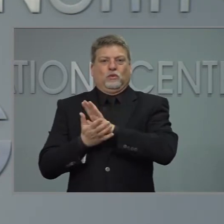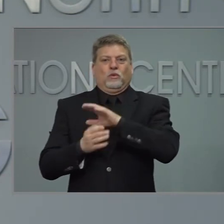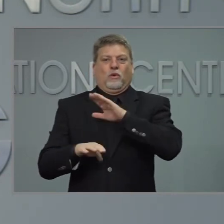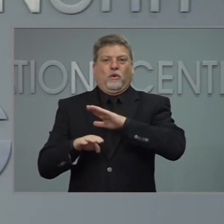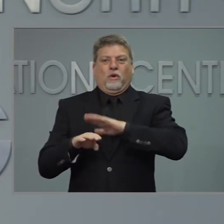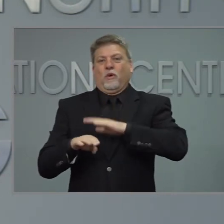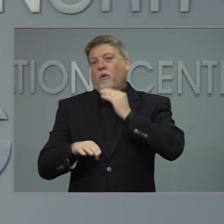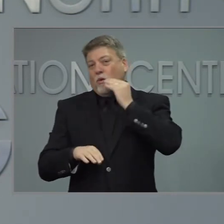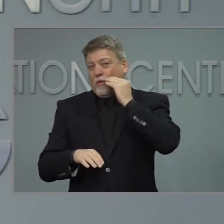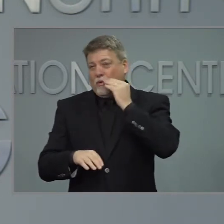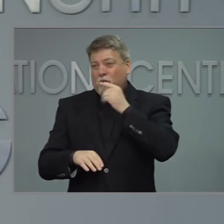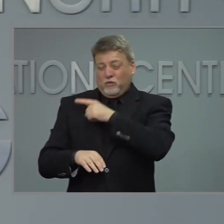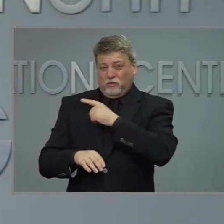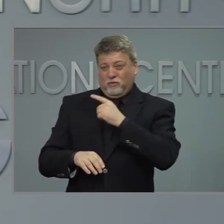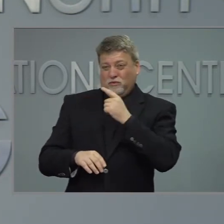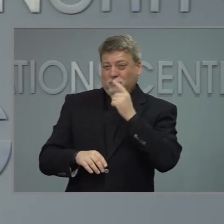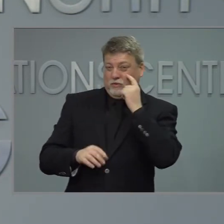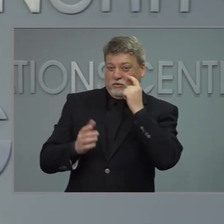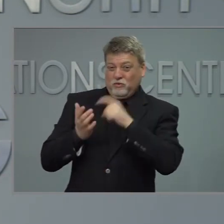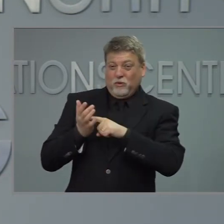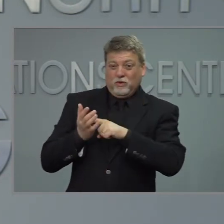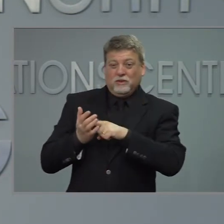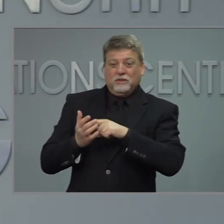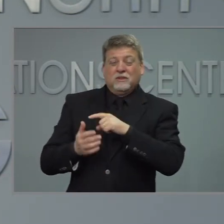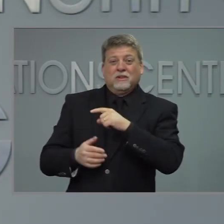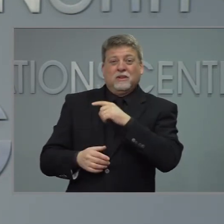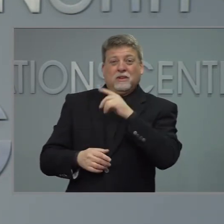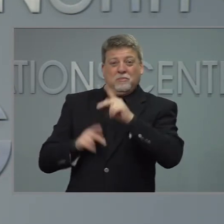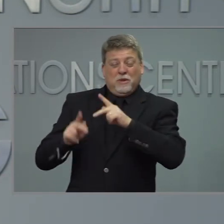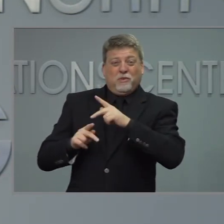remotamente qué qué qué.